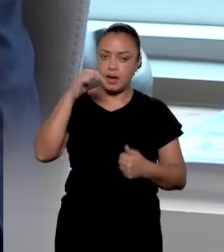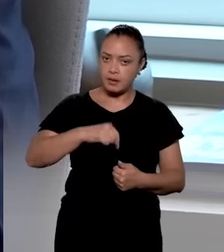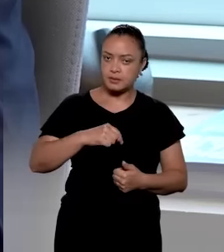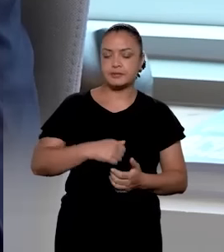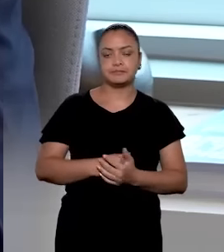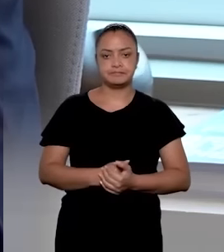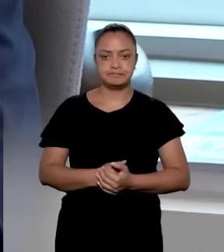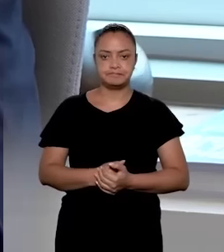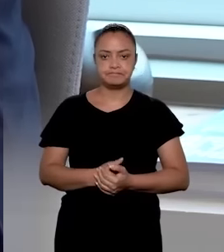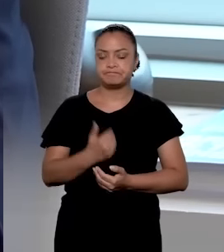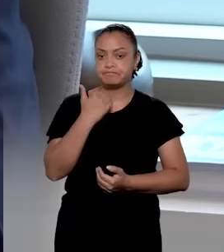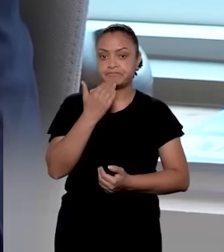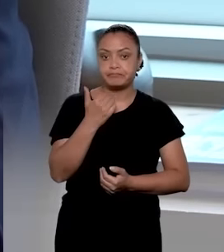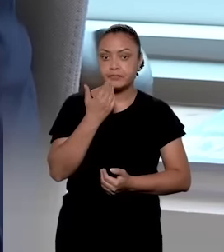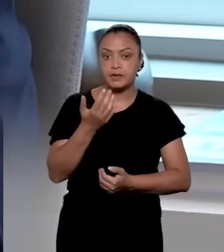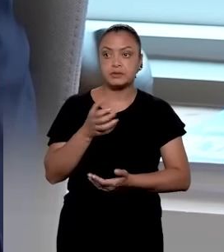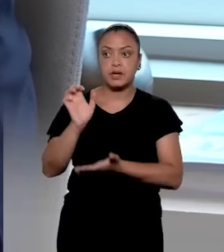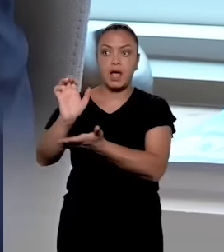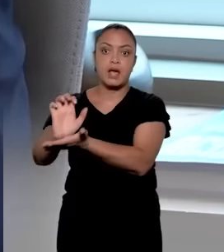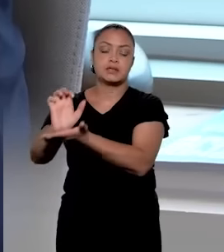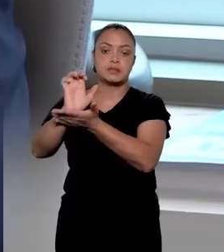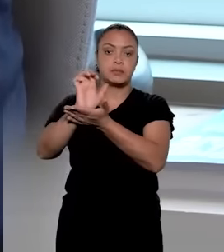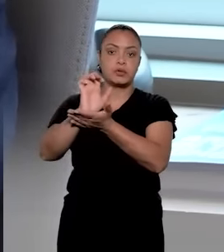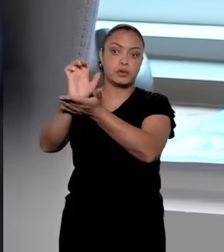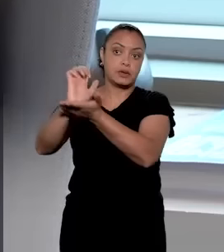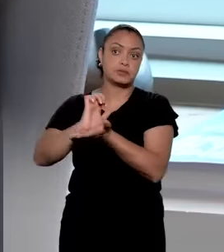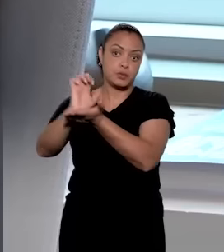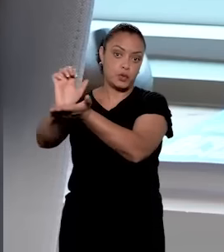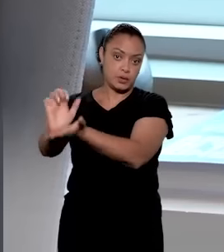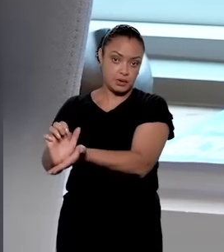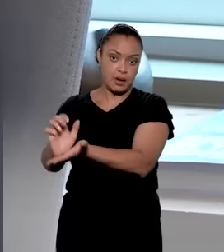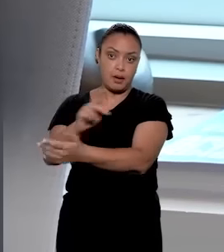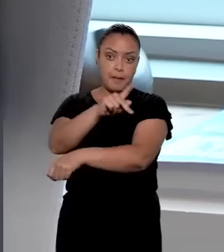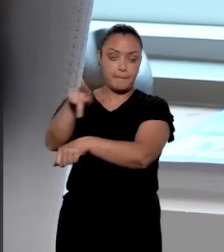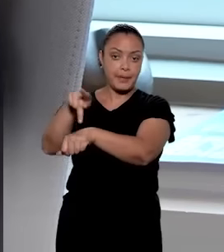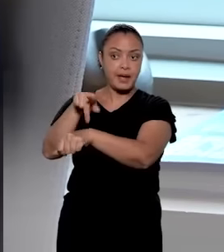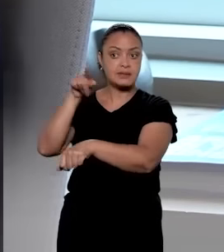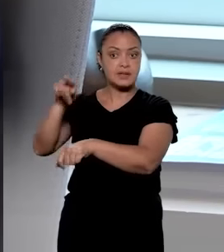renda também aqui e não lá. O que adianta eu exportar um grão de soja para qualquer país